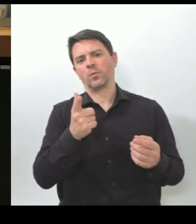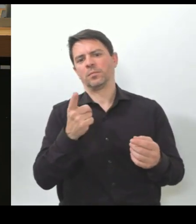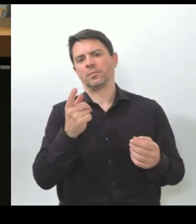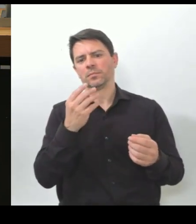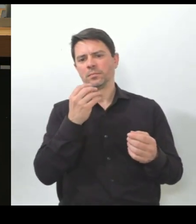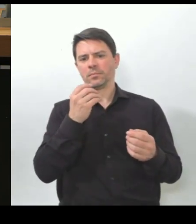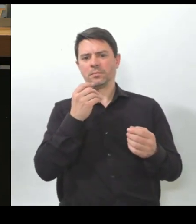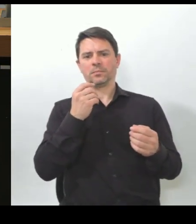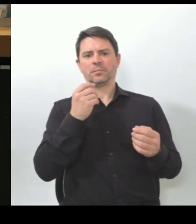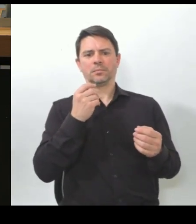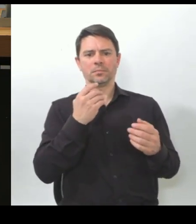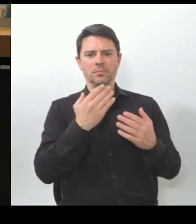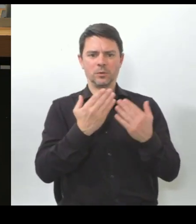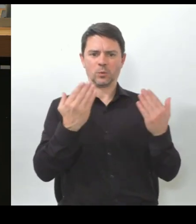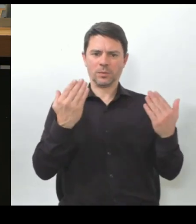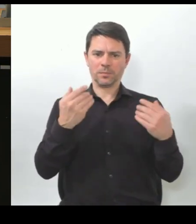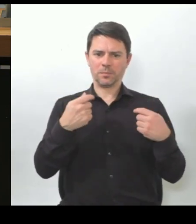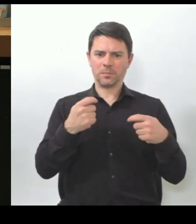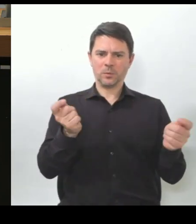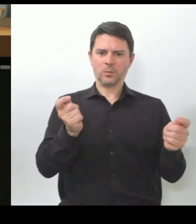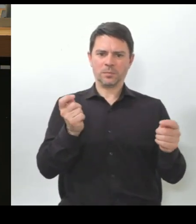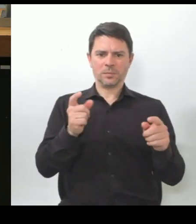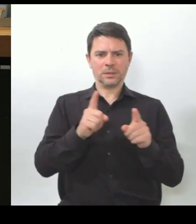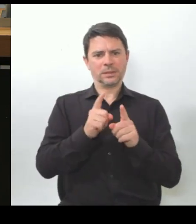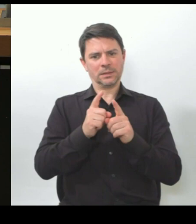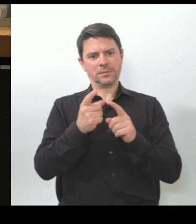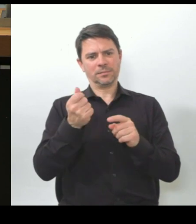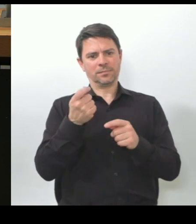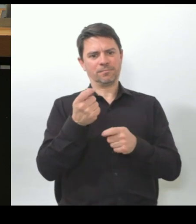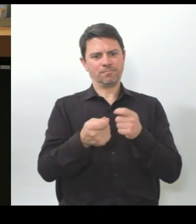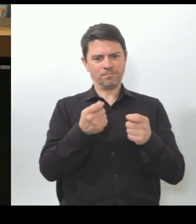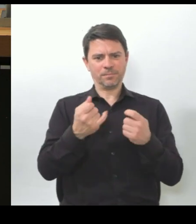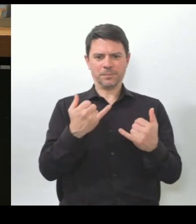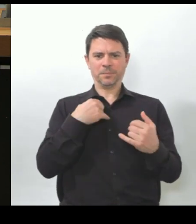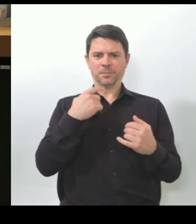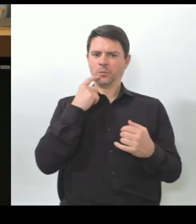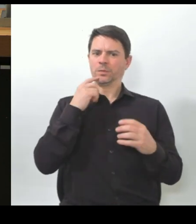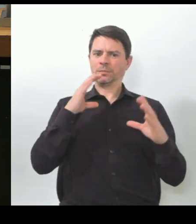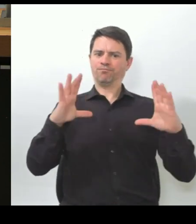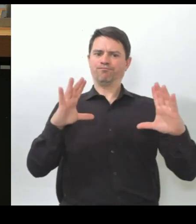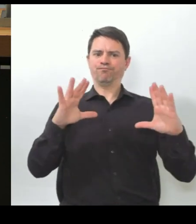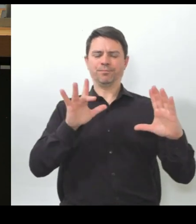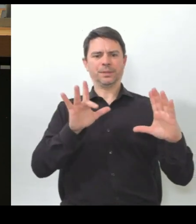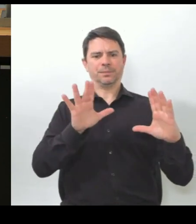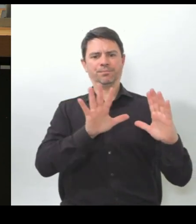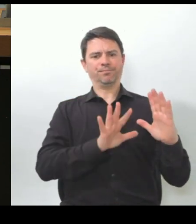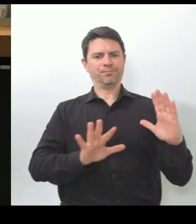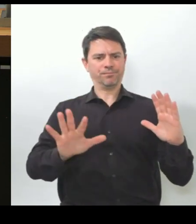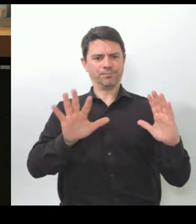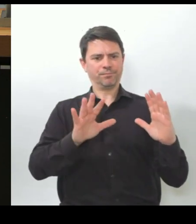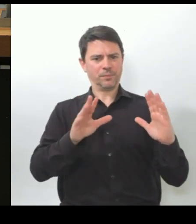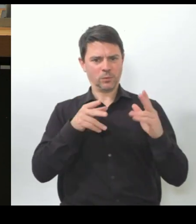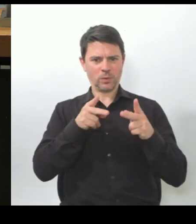mehr zugänglich gemacht werden. Da hin kann er sich nicht mehr ergießen. Es gibt überhaupt keine Ausweichstrecken mehr Brandenburger Tor ist ja schon